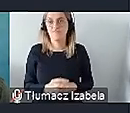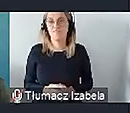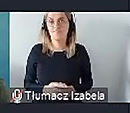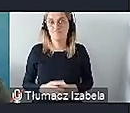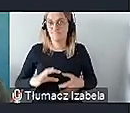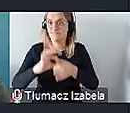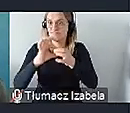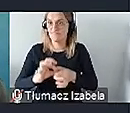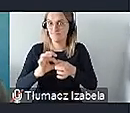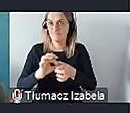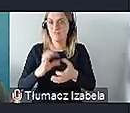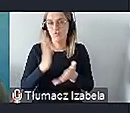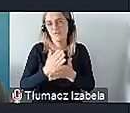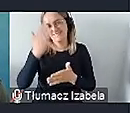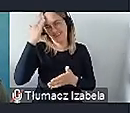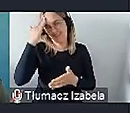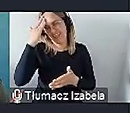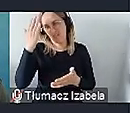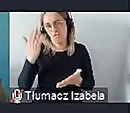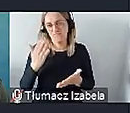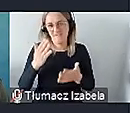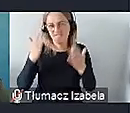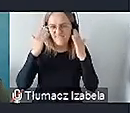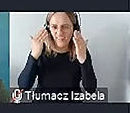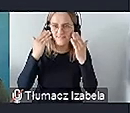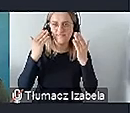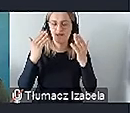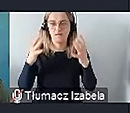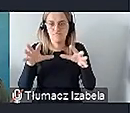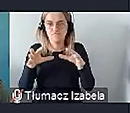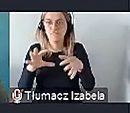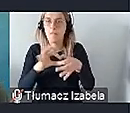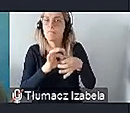Ponieważ jest już powszechną wiedzą, że połączenie obrazu z tekstem sprawia,